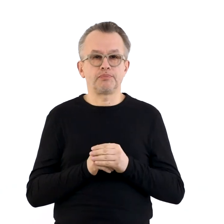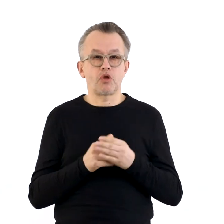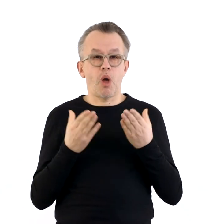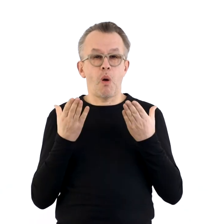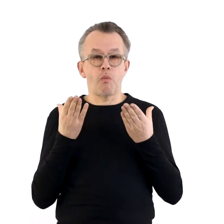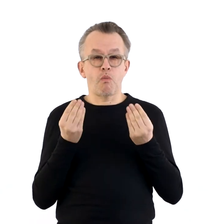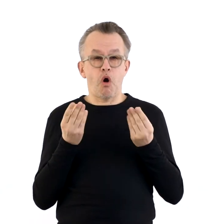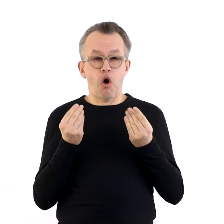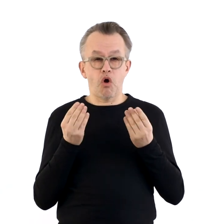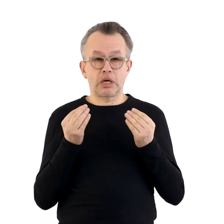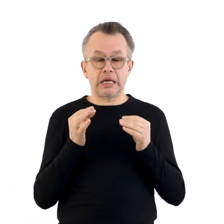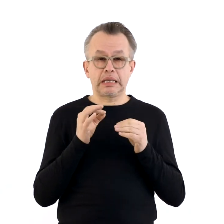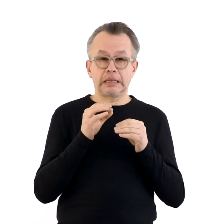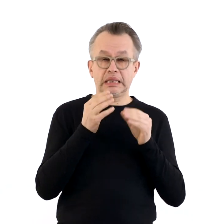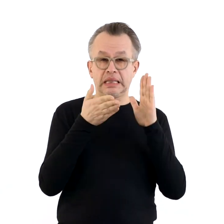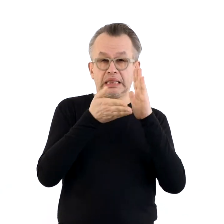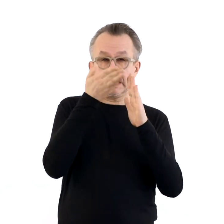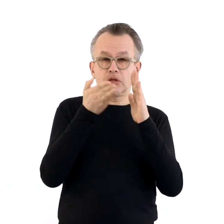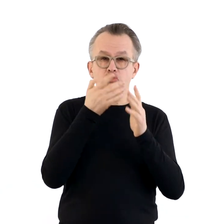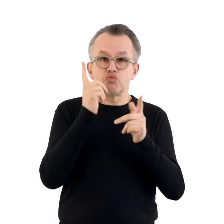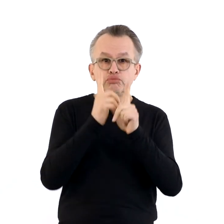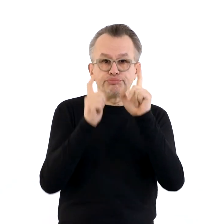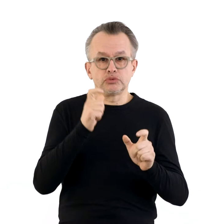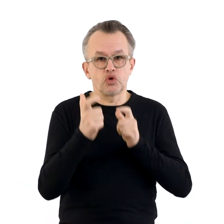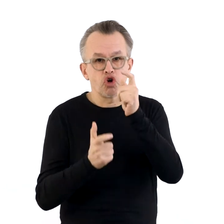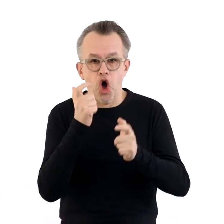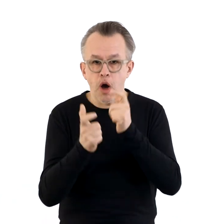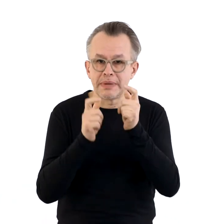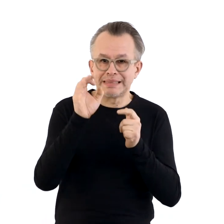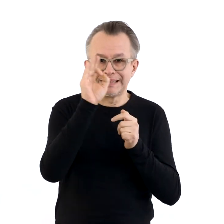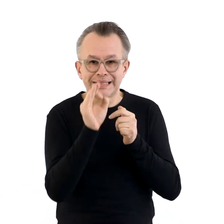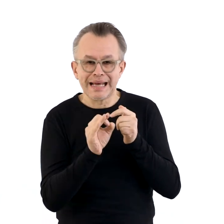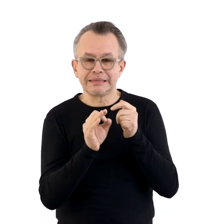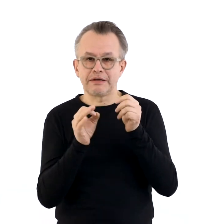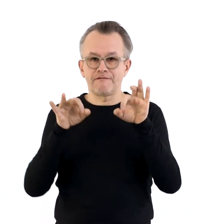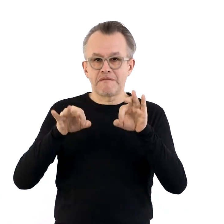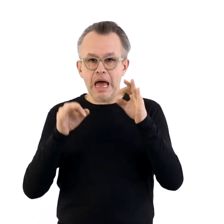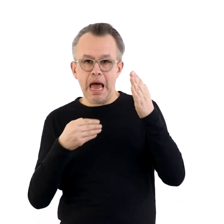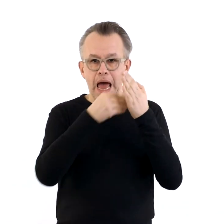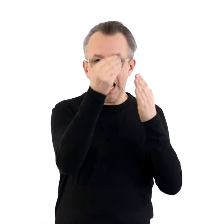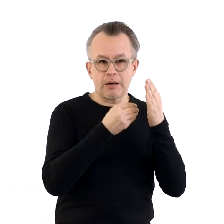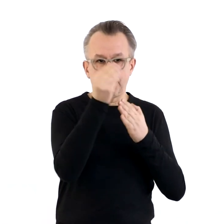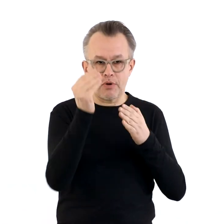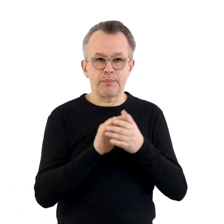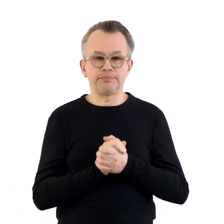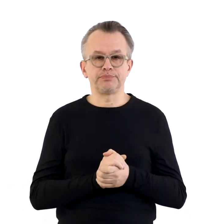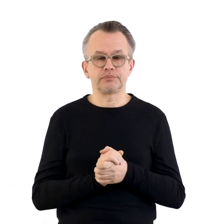Zarówno szkic, jak i nakładanie farb odbywało się jeszcze przed wyschnięciem tynku.